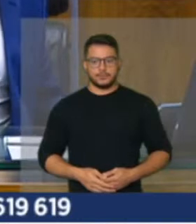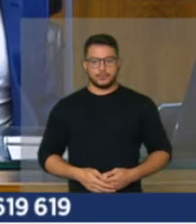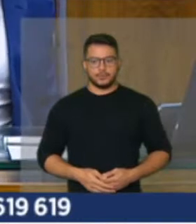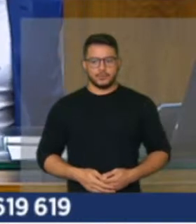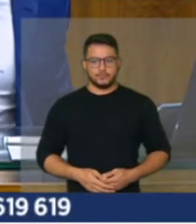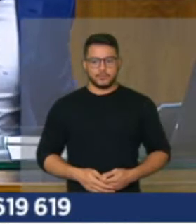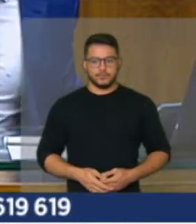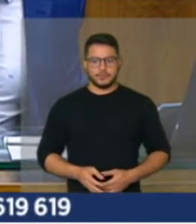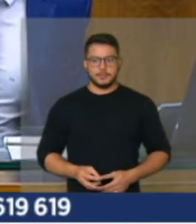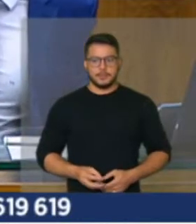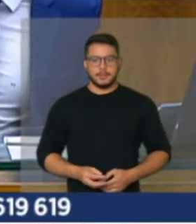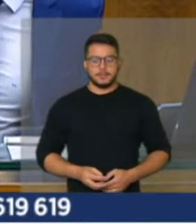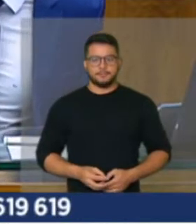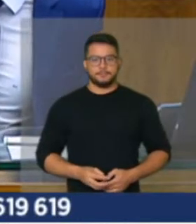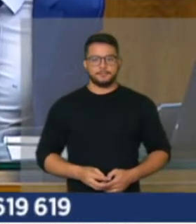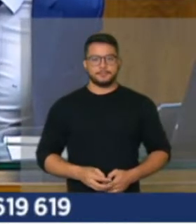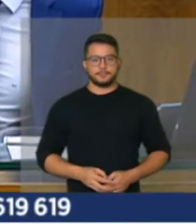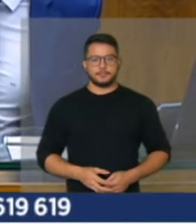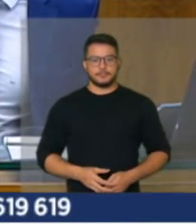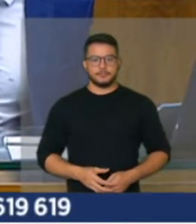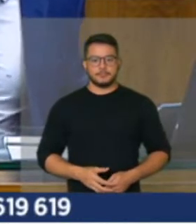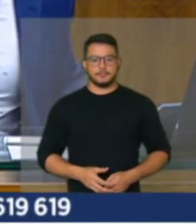SENHOR PRESIDENTE. DEM SIM, PDT. [DEPUTADO]: SENHOR PRESIDENTE, AS DEPUTADAS